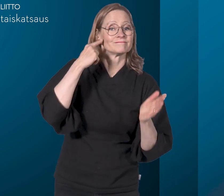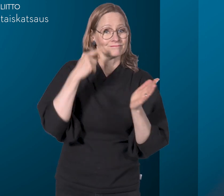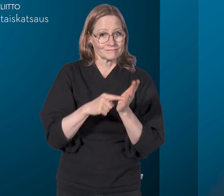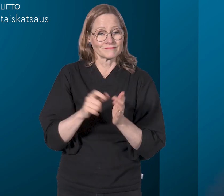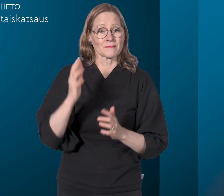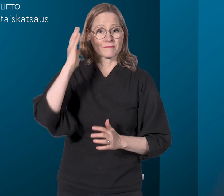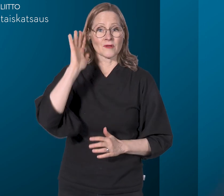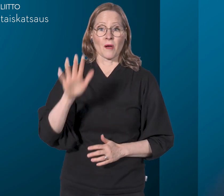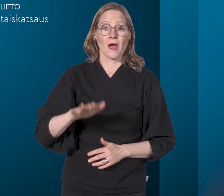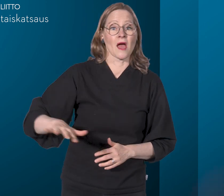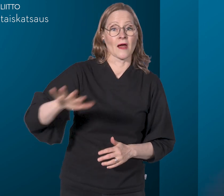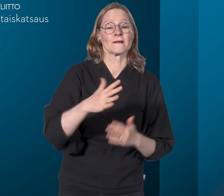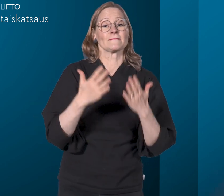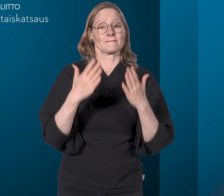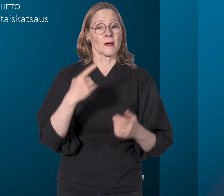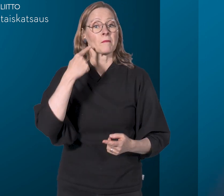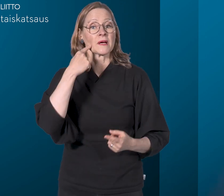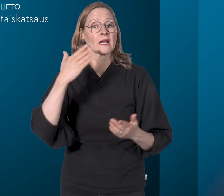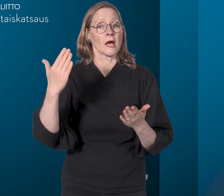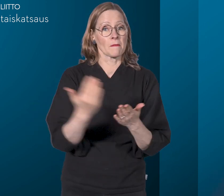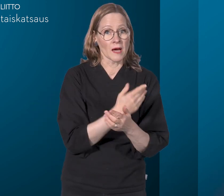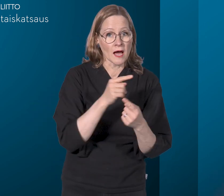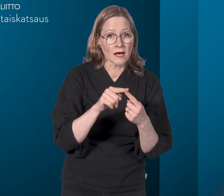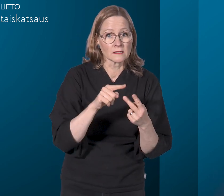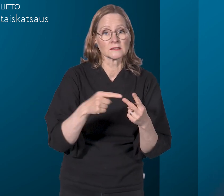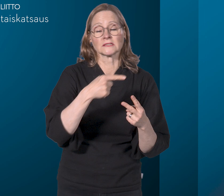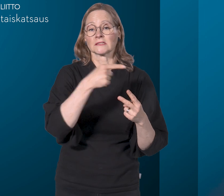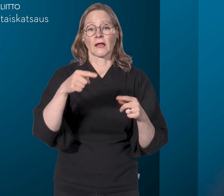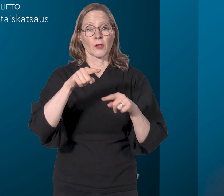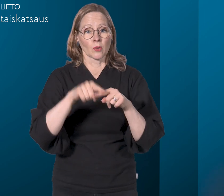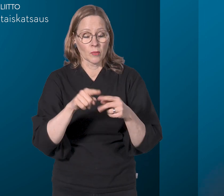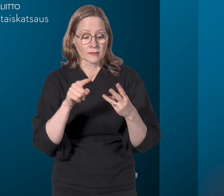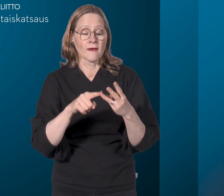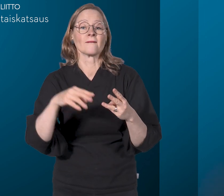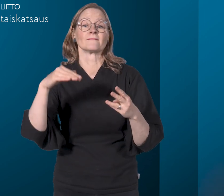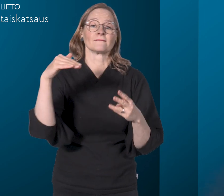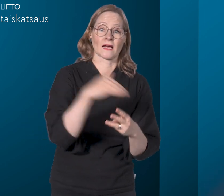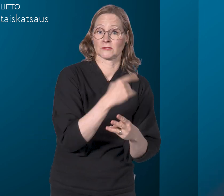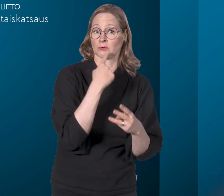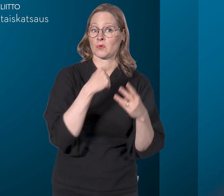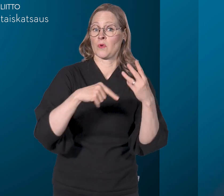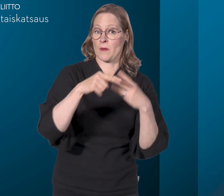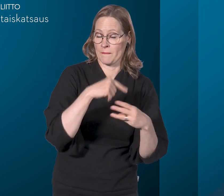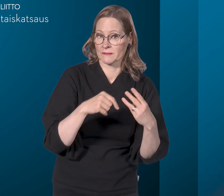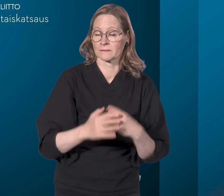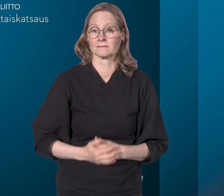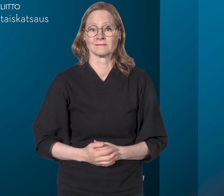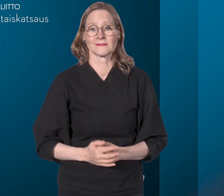eli hänen alueensa ovat nyt Pirkanmaa, Satakunta ja Varsinais-Suomi.